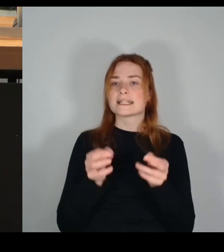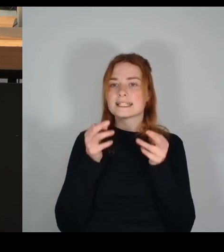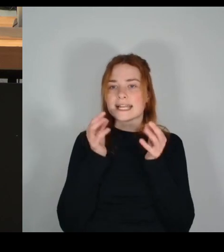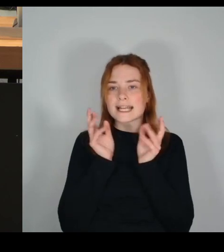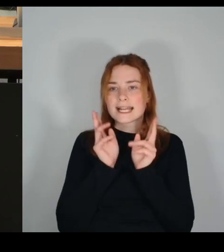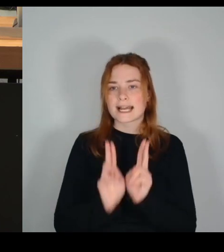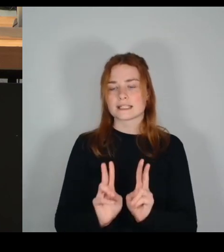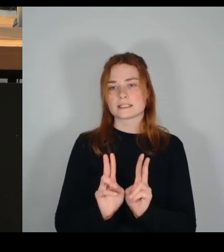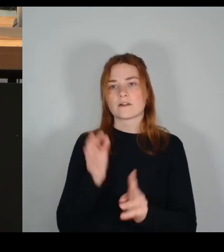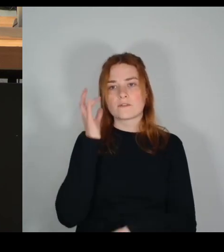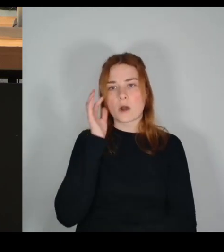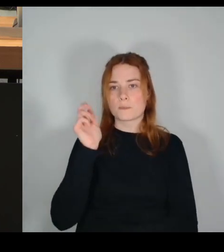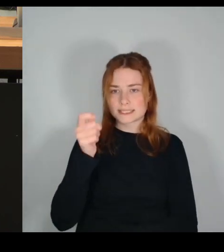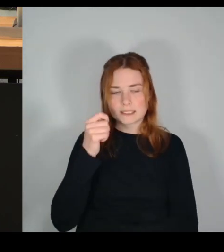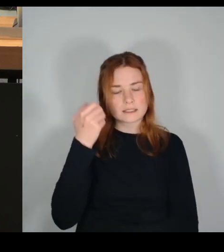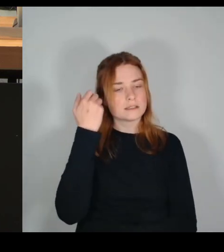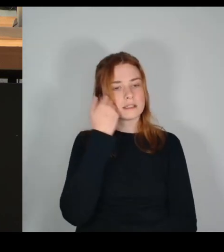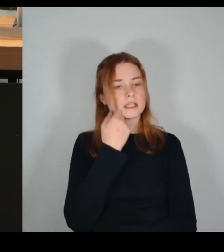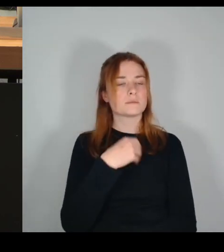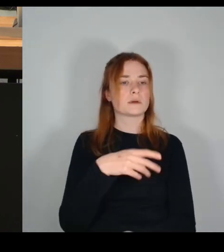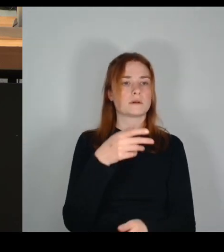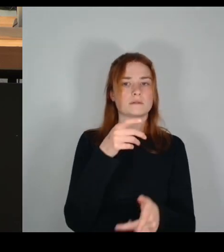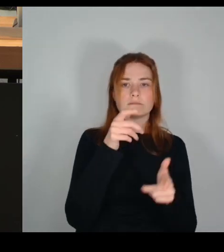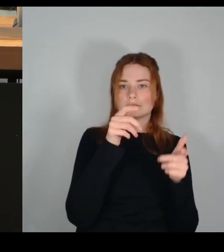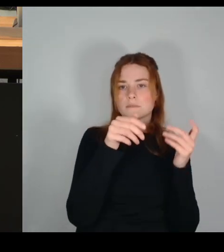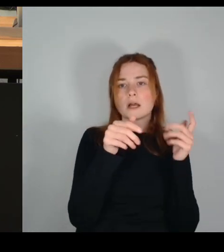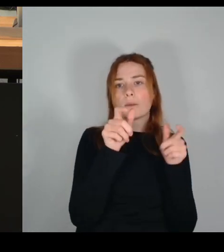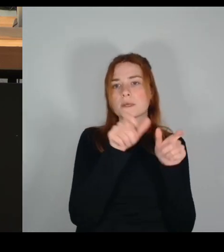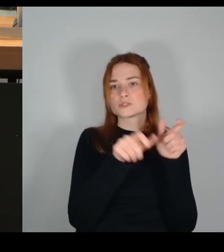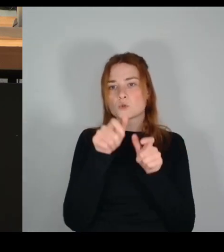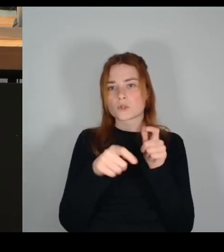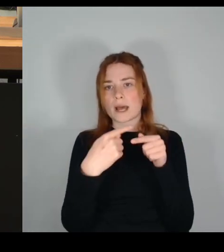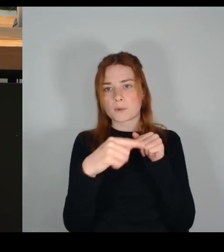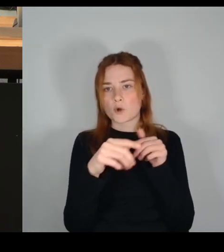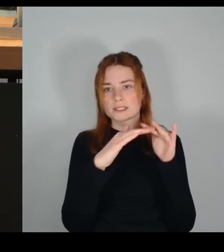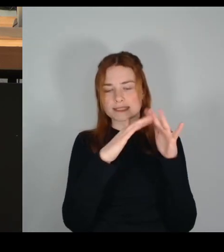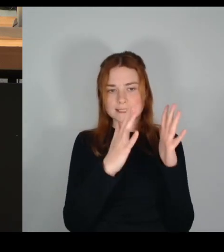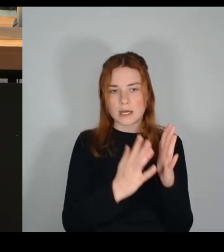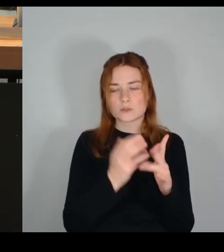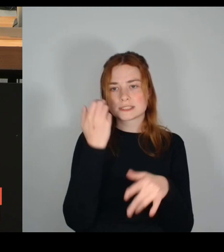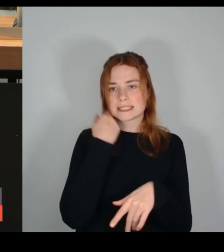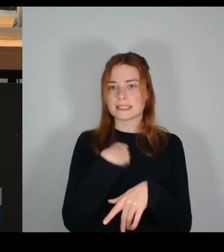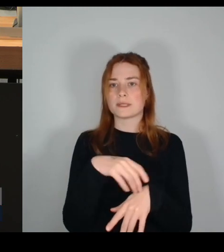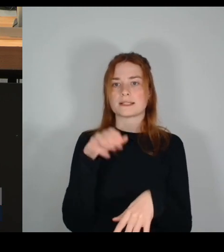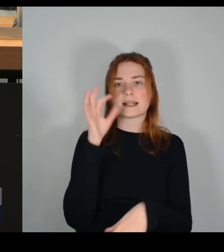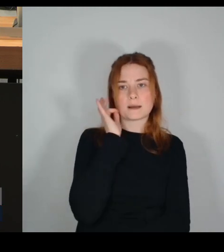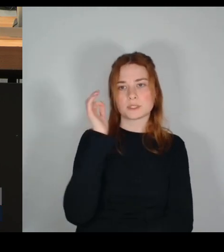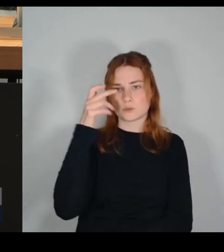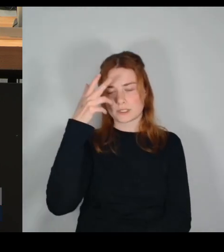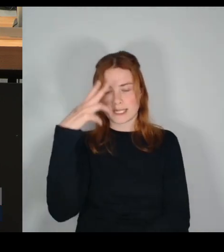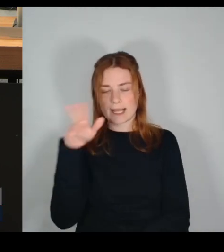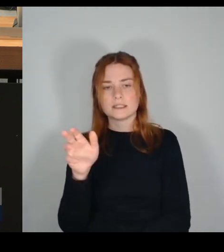Herr Kurth, Sie haben so viele Beispiele, Zahlen und Fakten für Armut genannt, dass ich glaube, dass wir